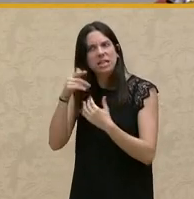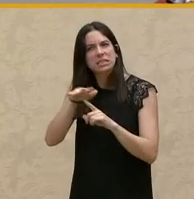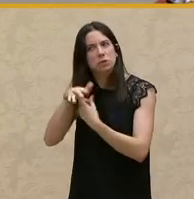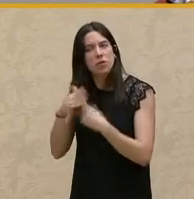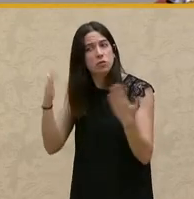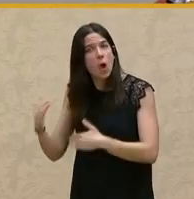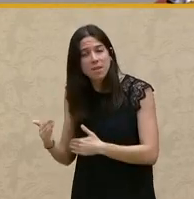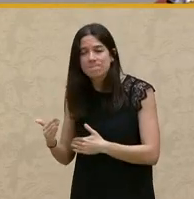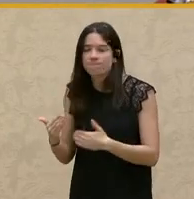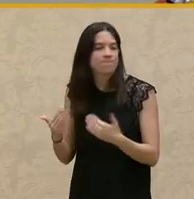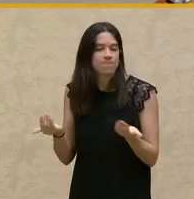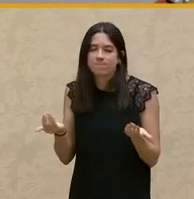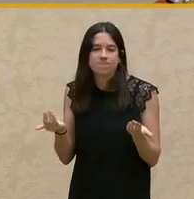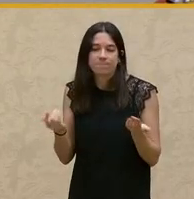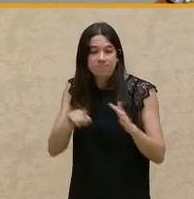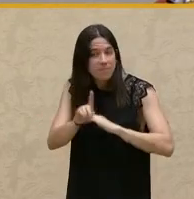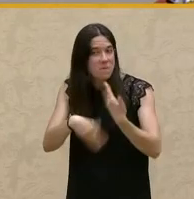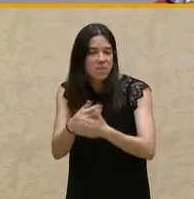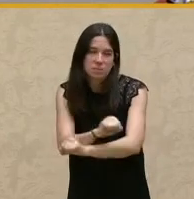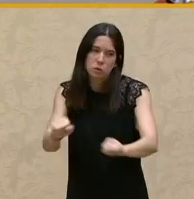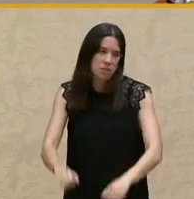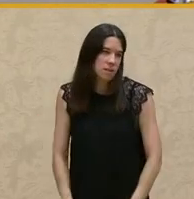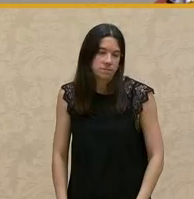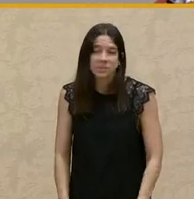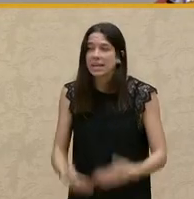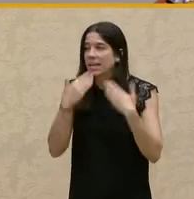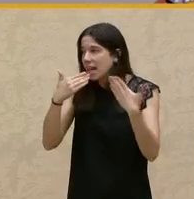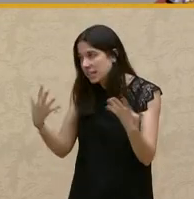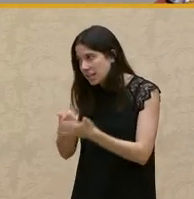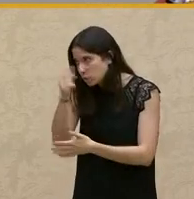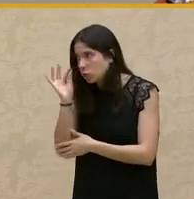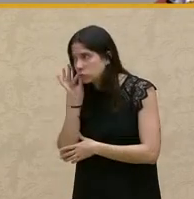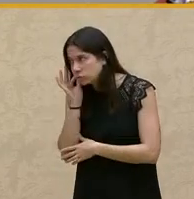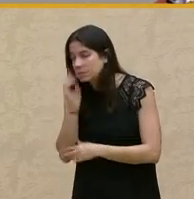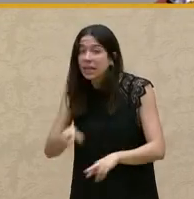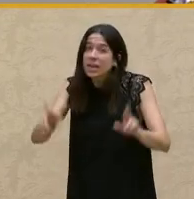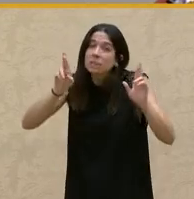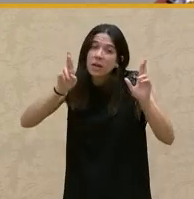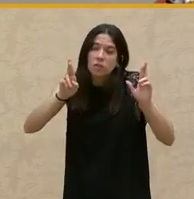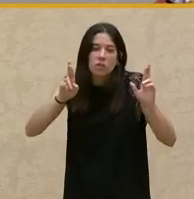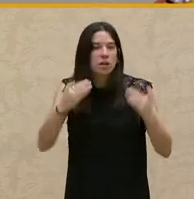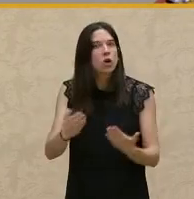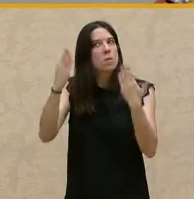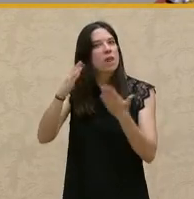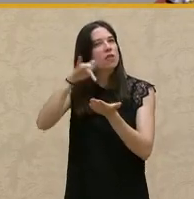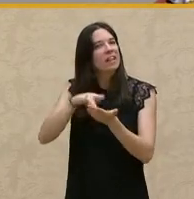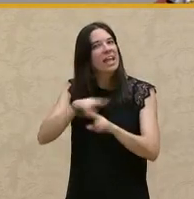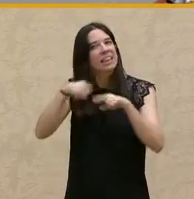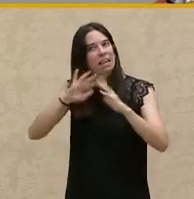no será posible avanzar. Gracias a todos y espero que la conmemoración de este Día Internacional nos